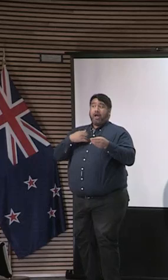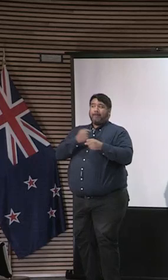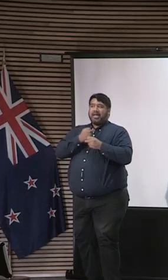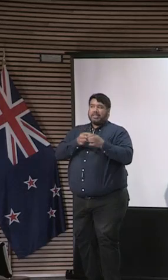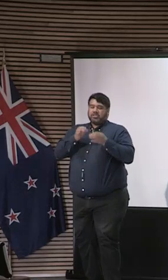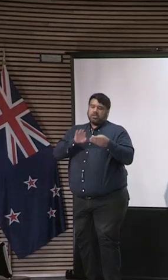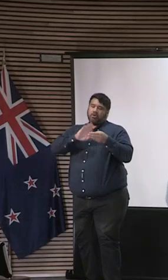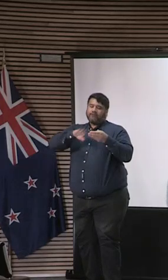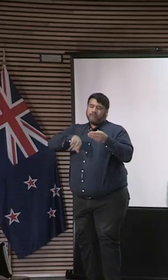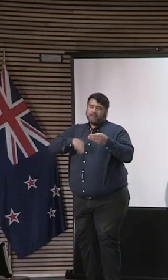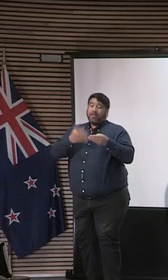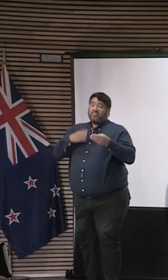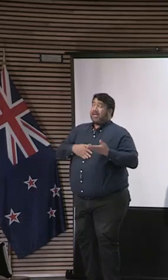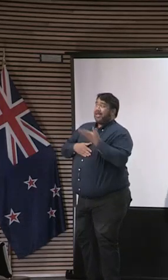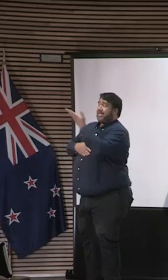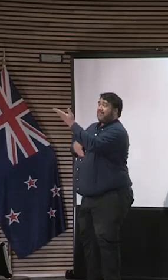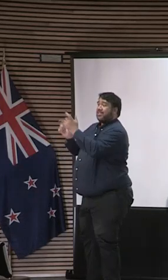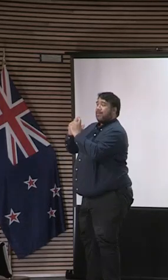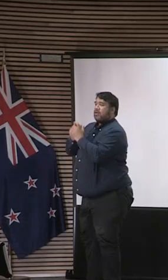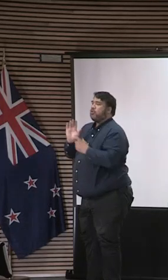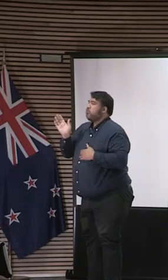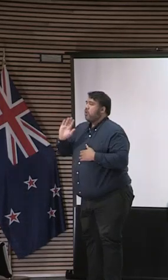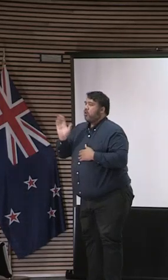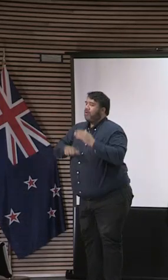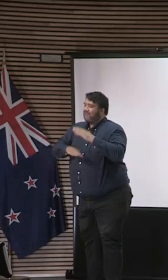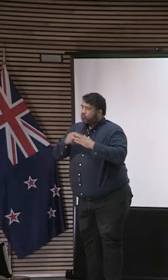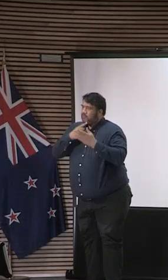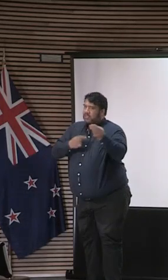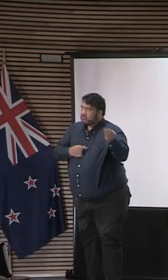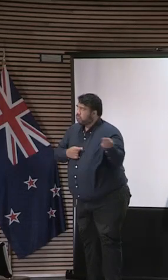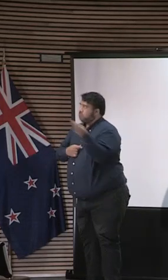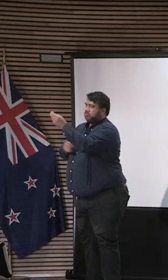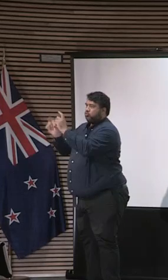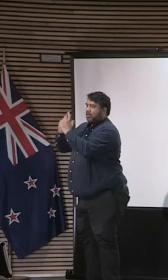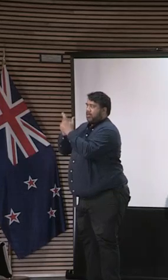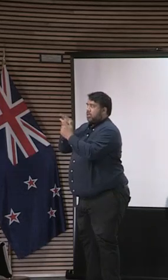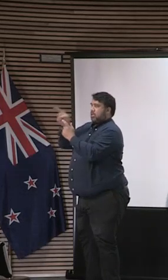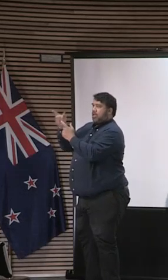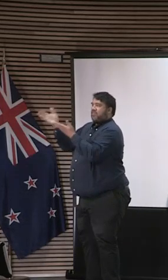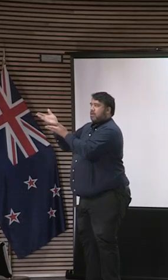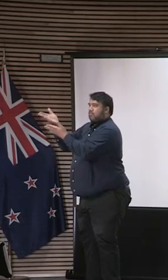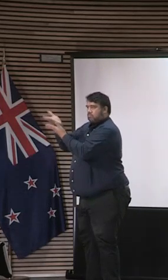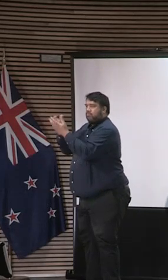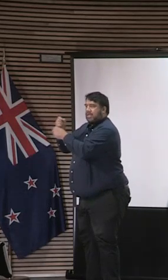ko te Minita mo te Hauora, koina tonu tetahi o nga Minita, kaore i te whakapae, ka aukati i nga tohutohu a te minita. Kei te waatea mai tenei ki a matou ma